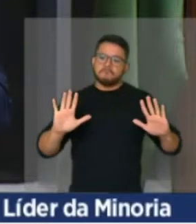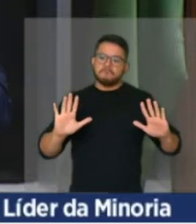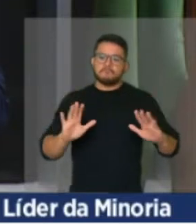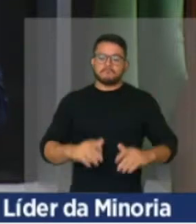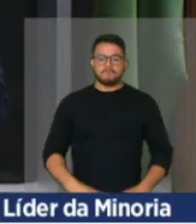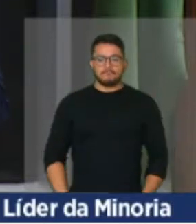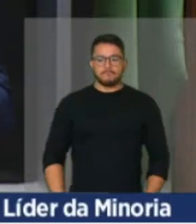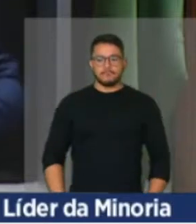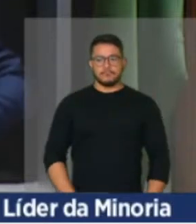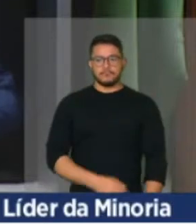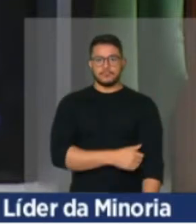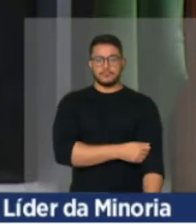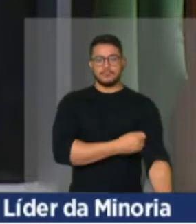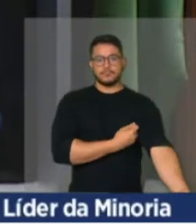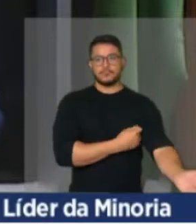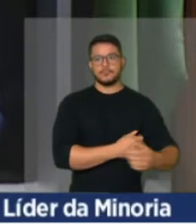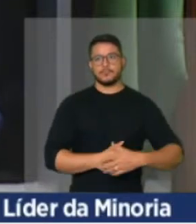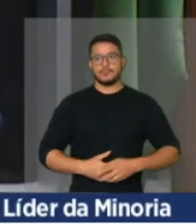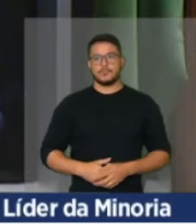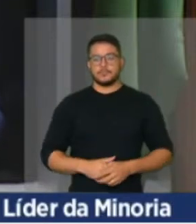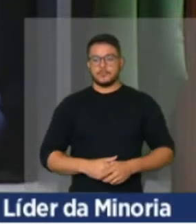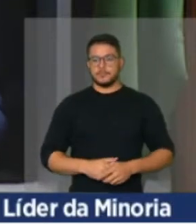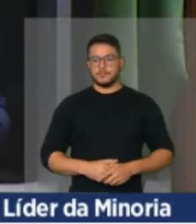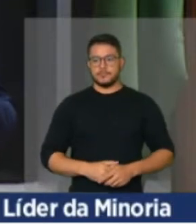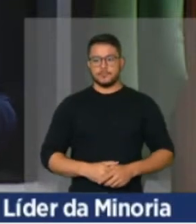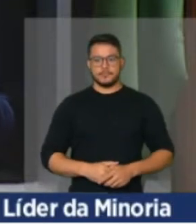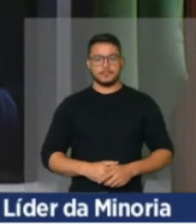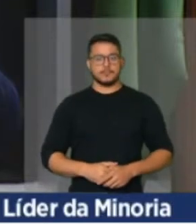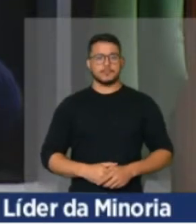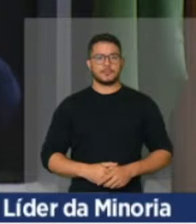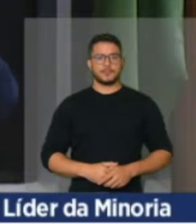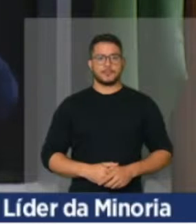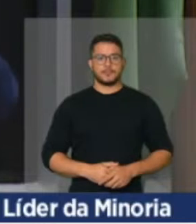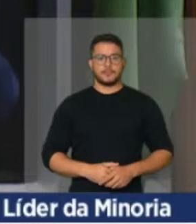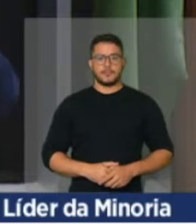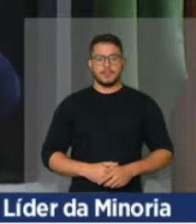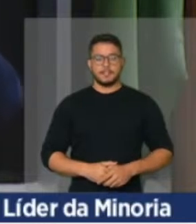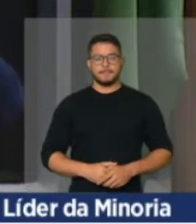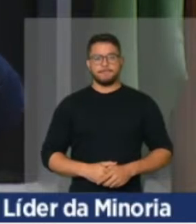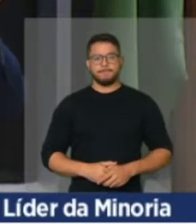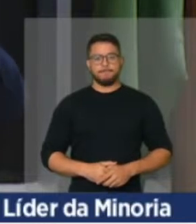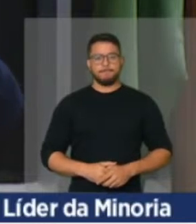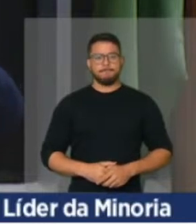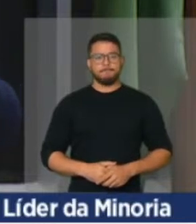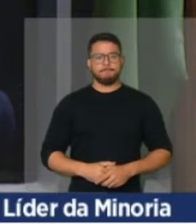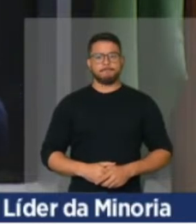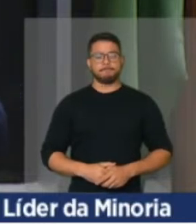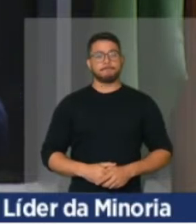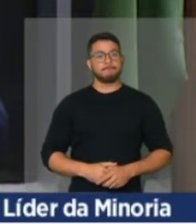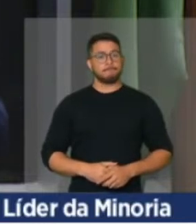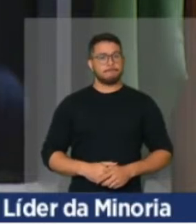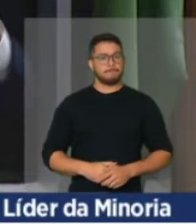PENSAMENTO... TÃO RASO, ACERCA DA SOCIEDADE BRASILEIRA ELE PODERIA TER UMA EMPRESA, ELE NÃO CONFIARIA NO MINISTRO DA ECONOMIA, E ELE PODERIA TER